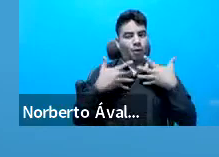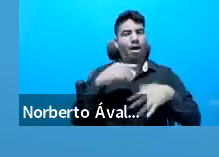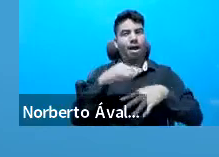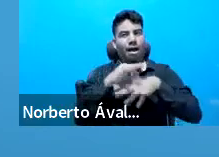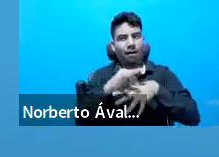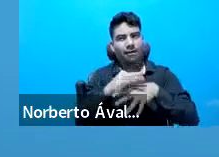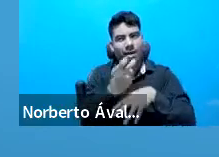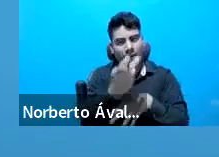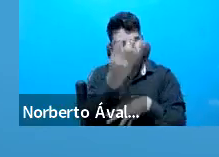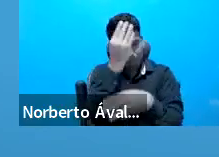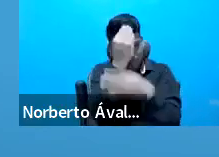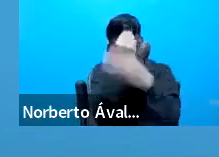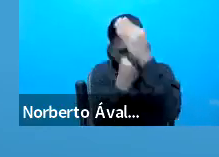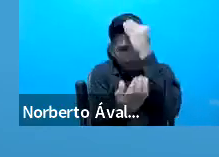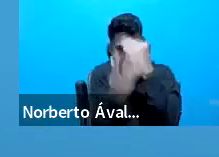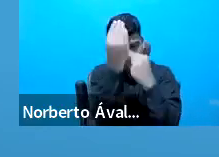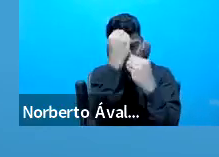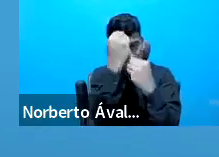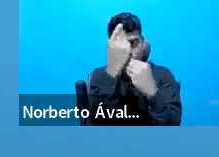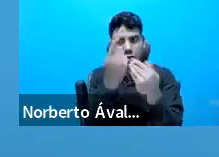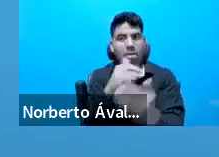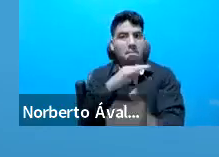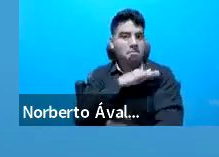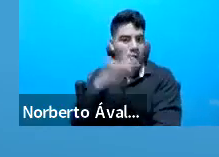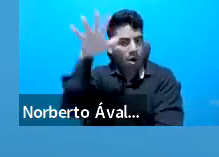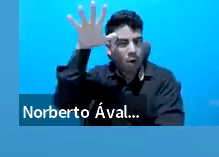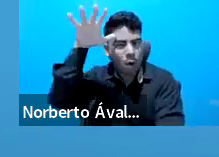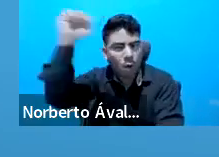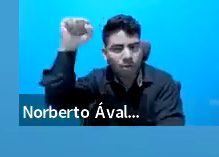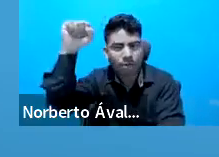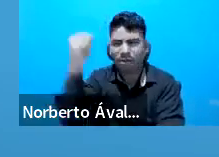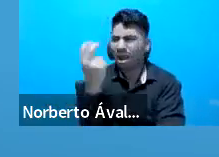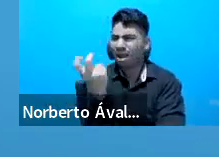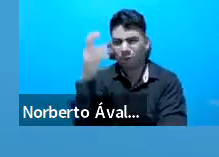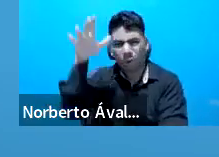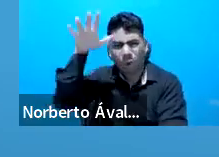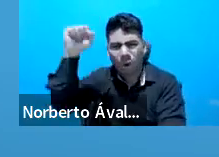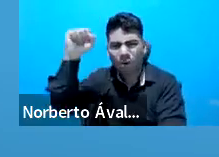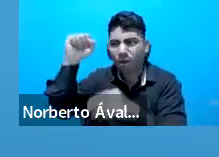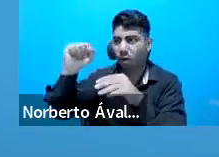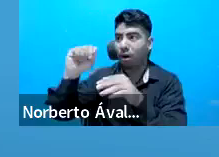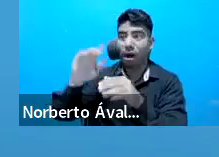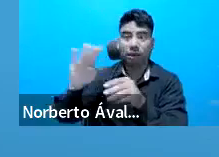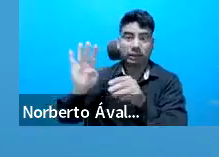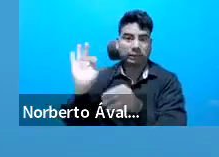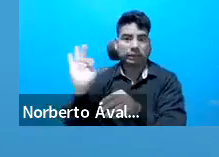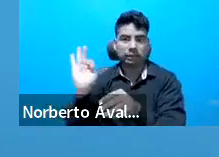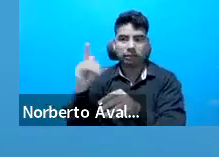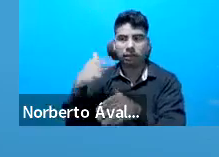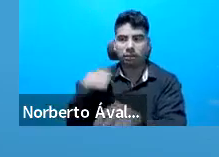las emociones y que entonces es es que guardamos como concepto, quizá no es un un concepto sino un un concepto sino un perfecto, es